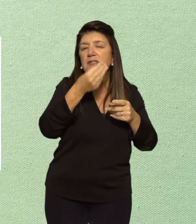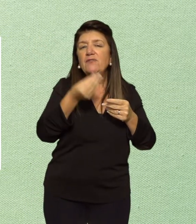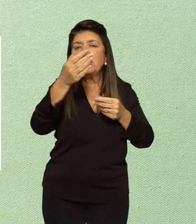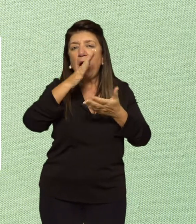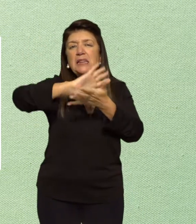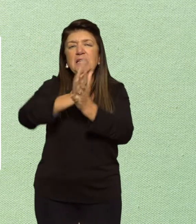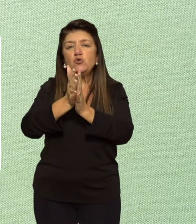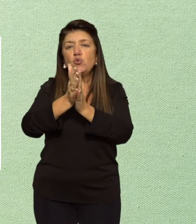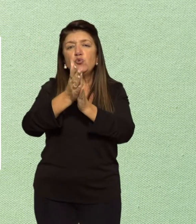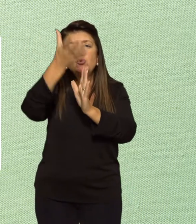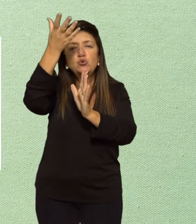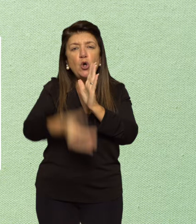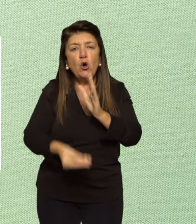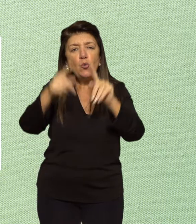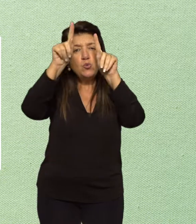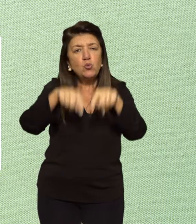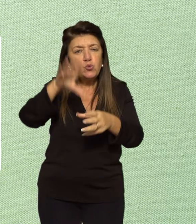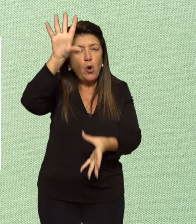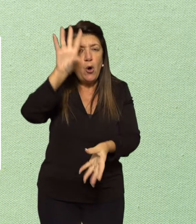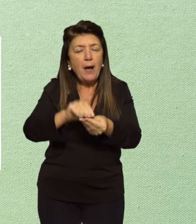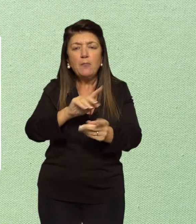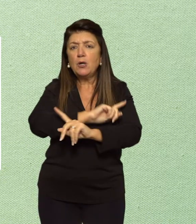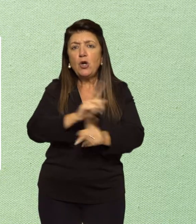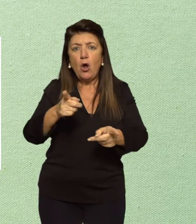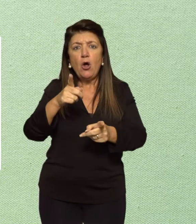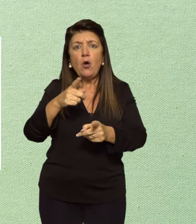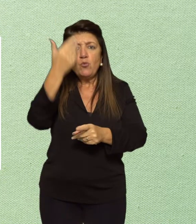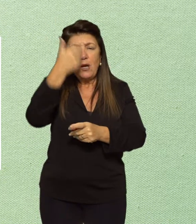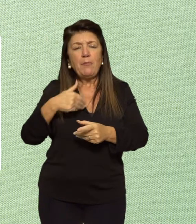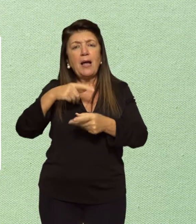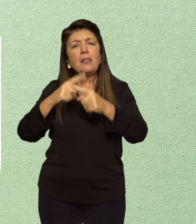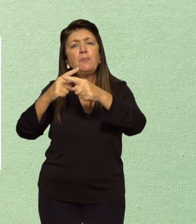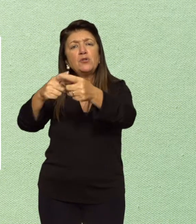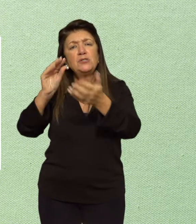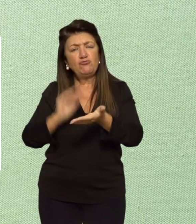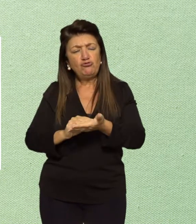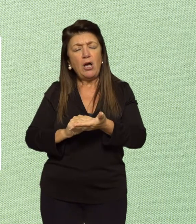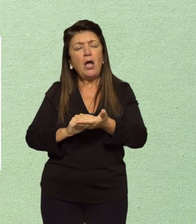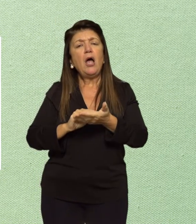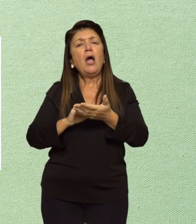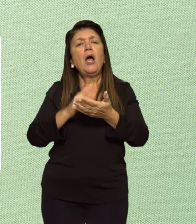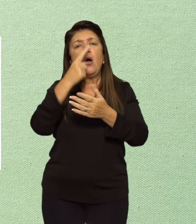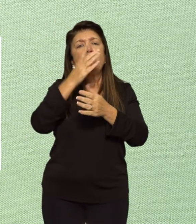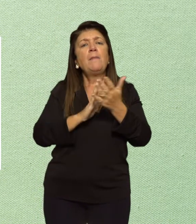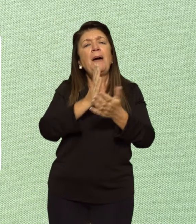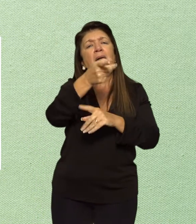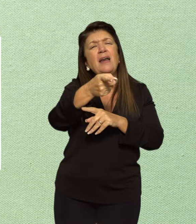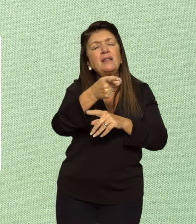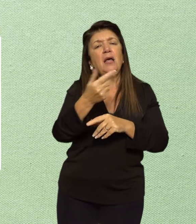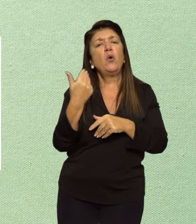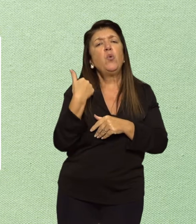maltrattata che è stata profondamente messa in difficoltà, ma hai comunque delle possibilità di